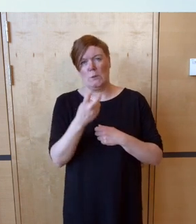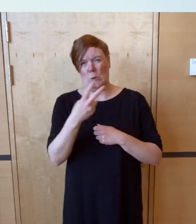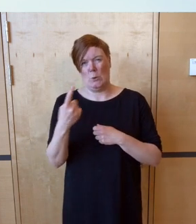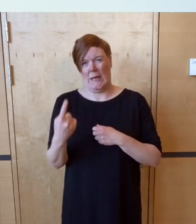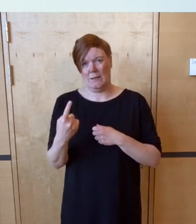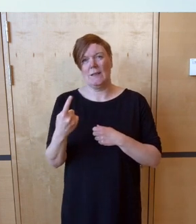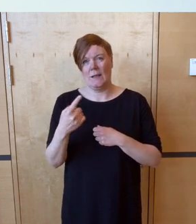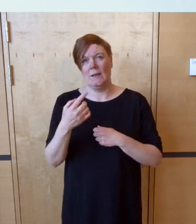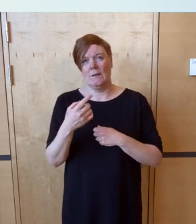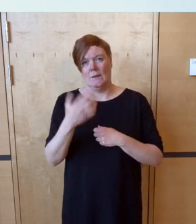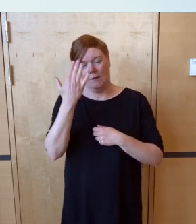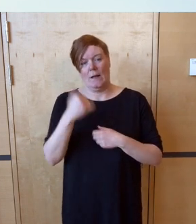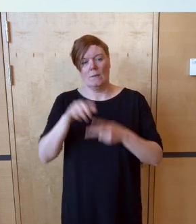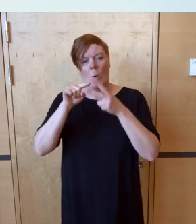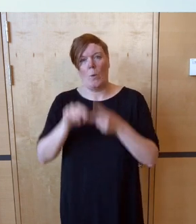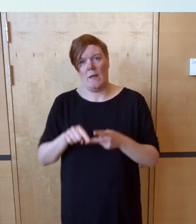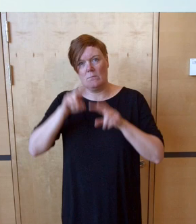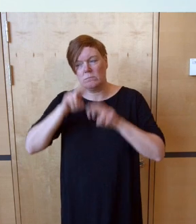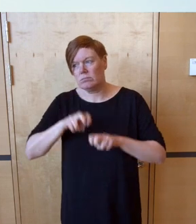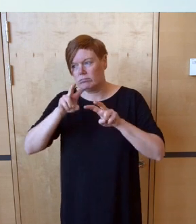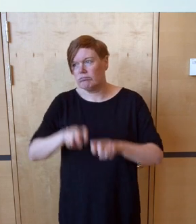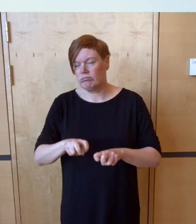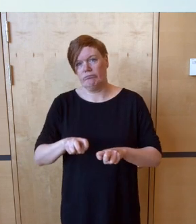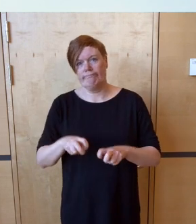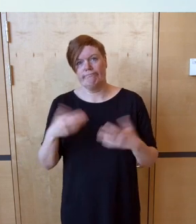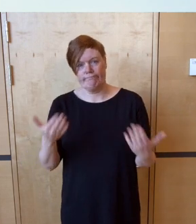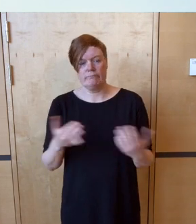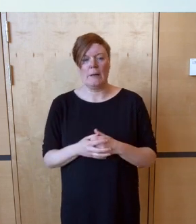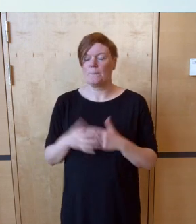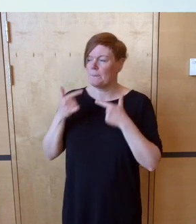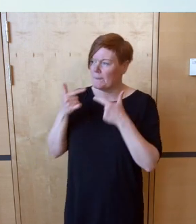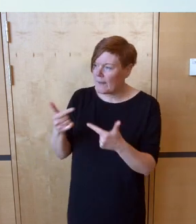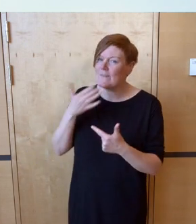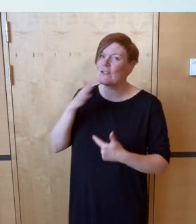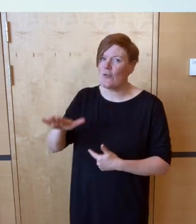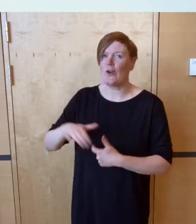Tack ska du ha Har vi ingen tala anmäl Kan det